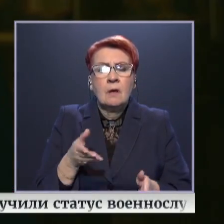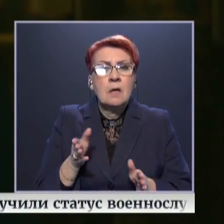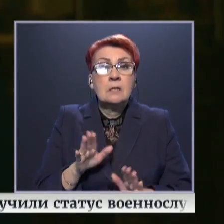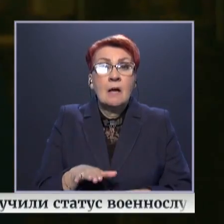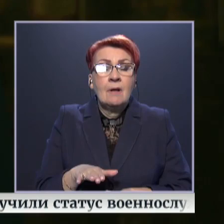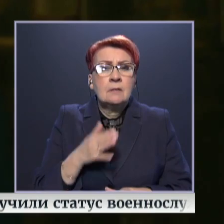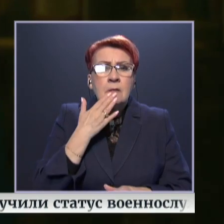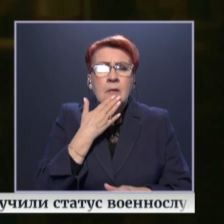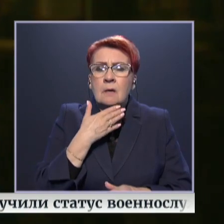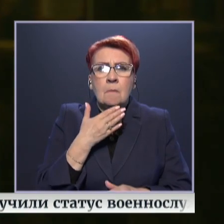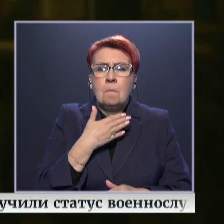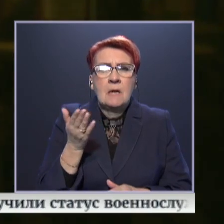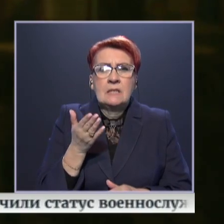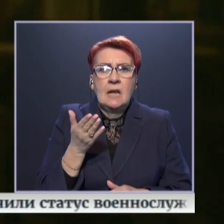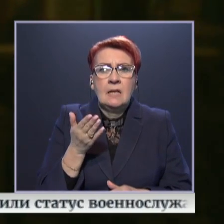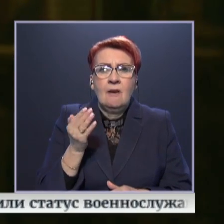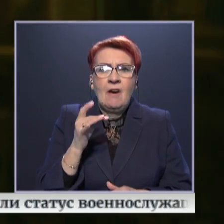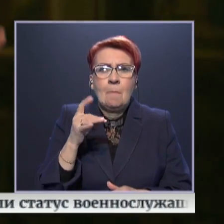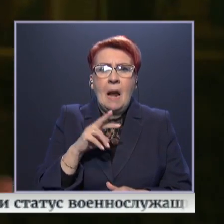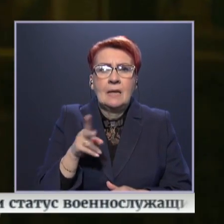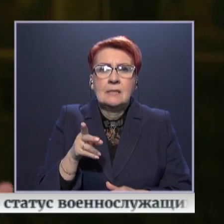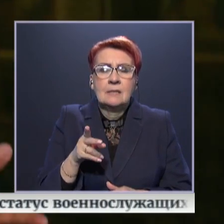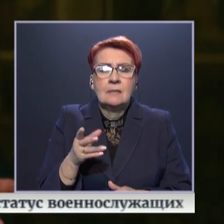последняя формальность признание новой власти